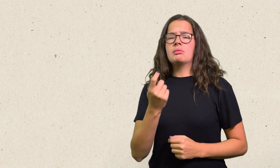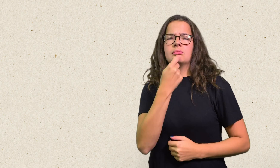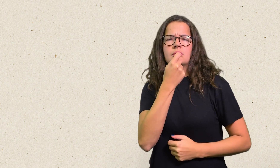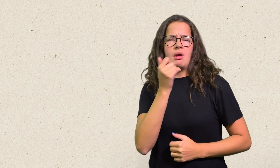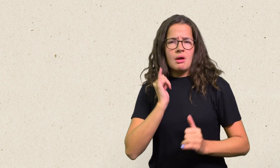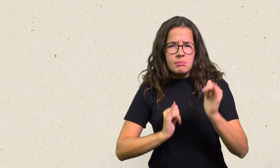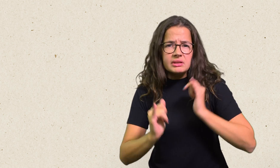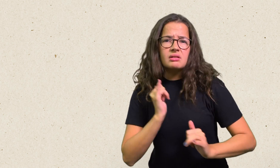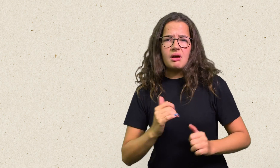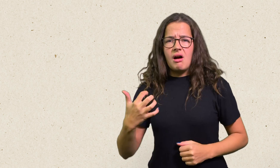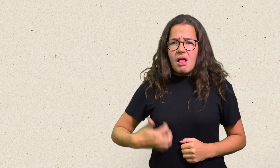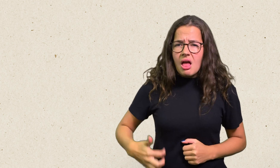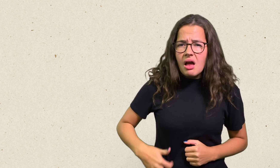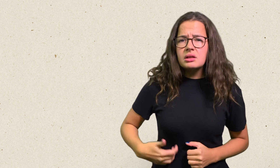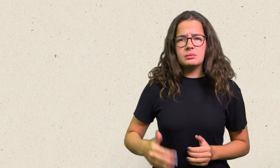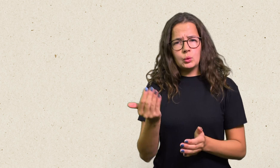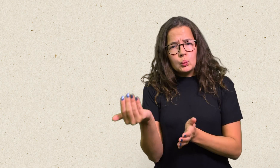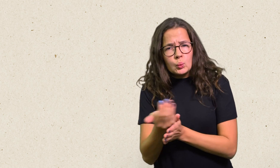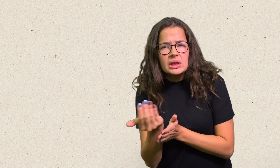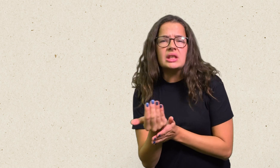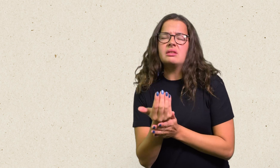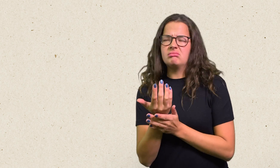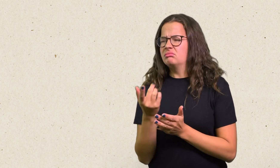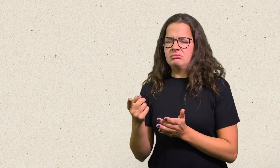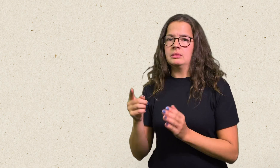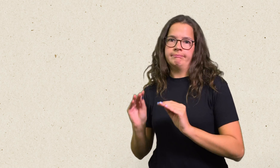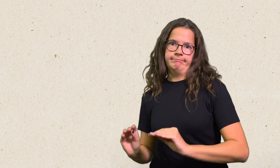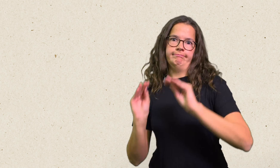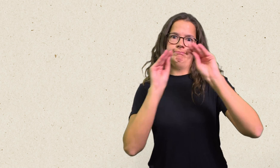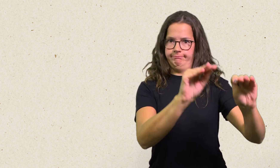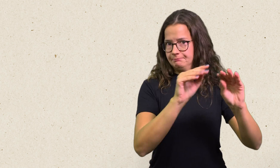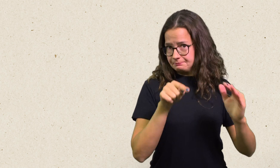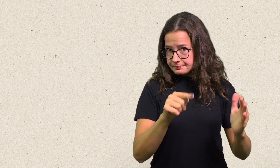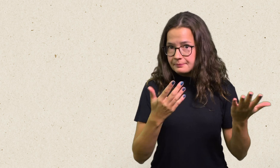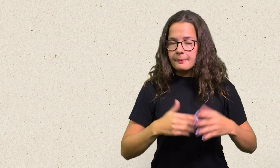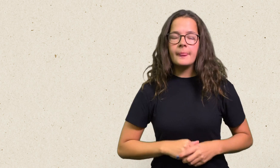Jinde lidi sužuje hladomor nebo chudoba. Proto se rozhodnou odejít.